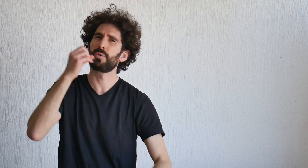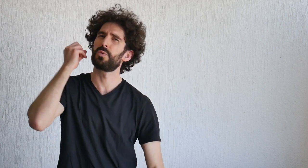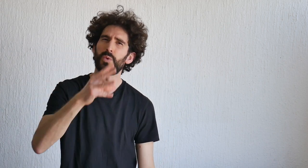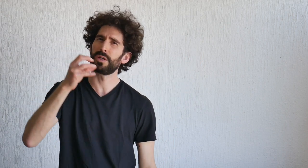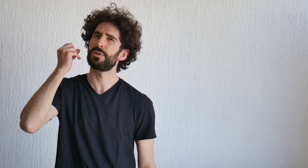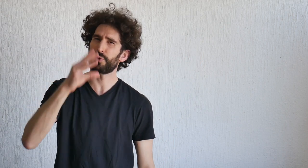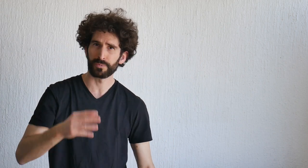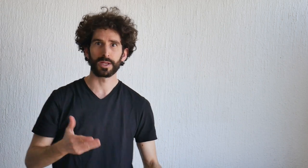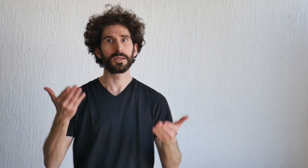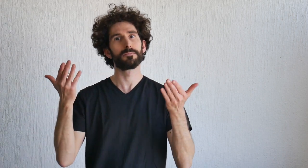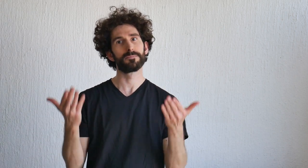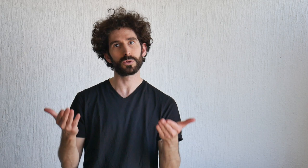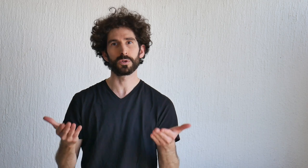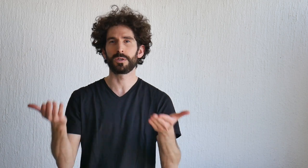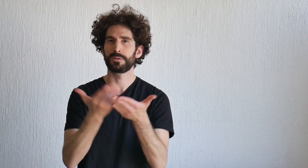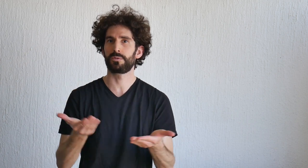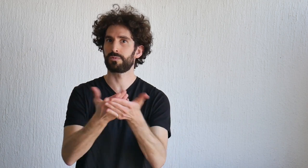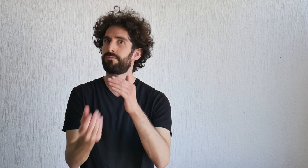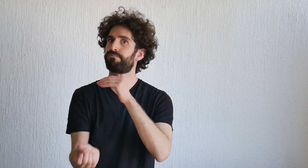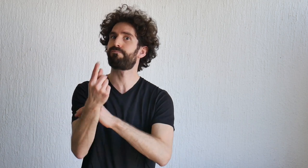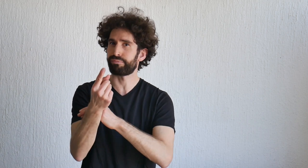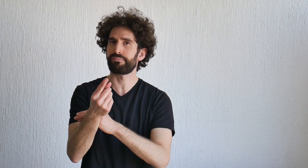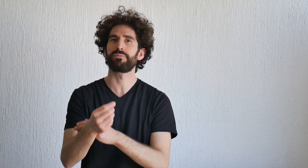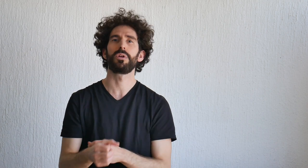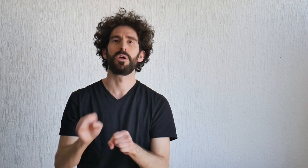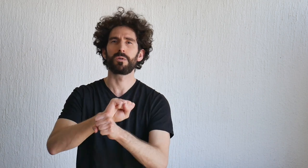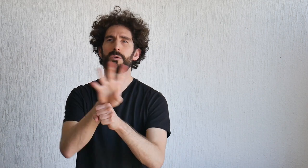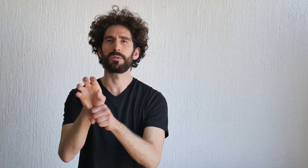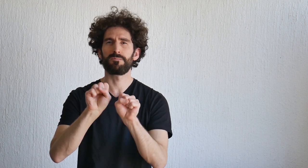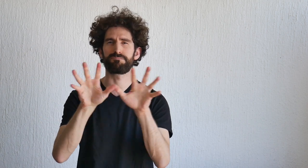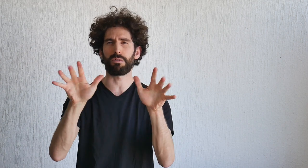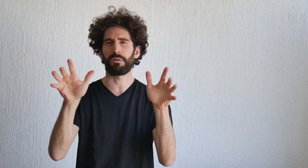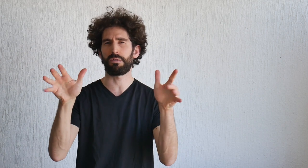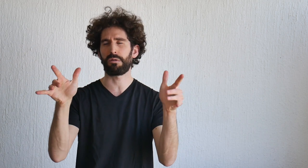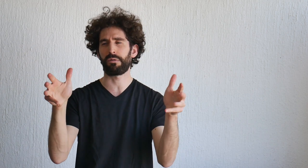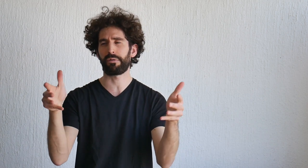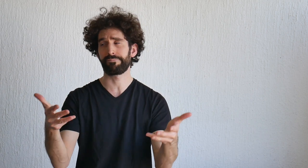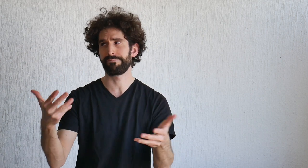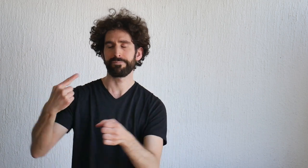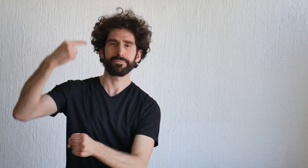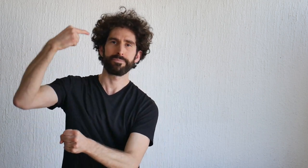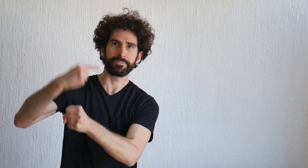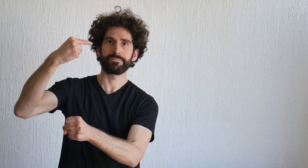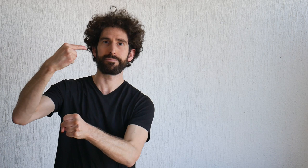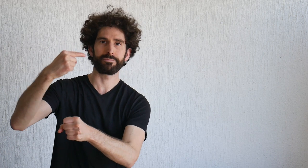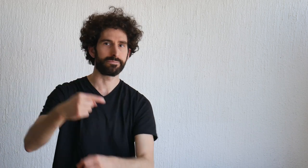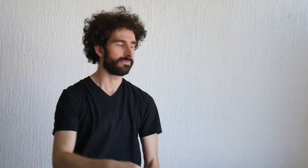tous les jours. Maintenant, il y a une situation inédite. La pandémie du coronavirus avec obligation de...